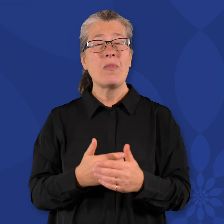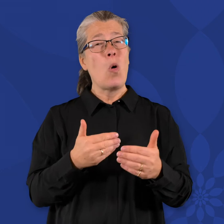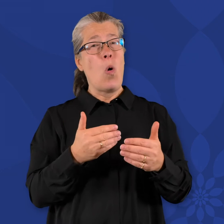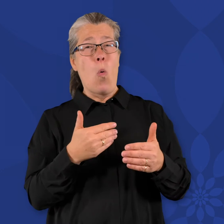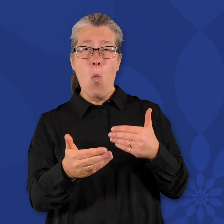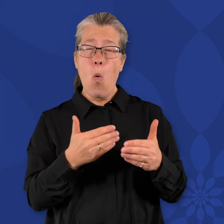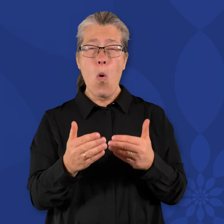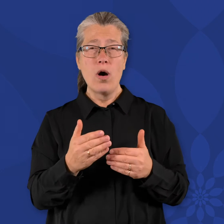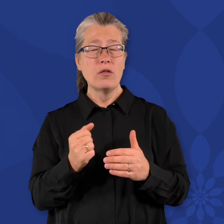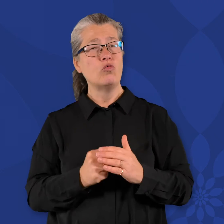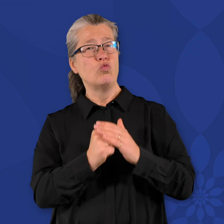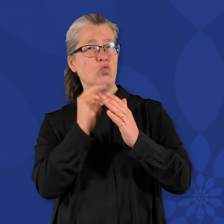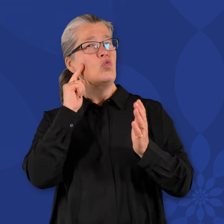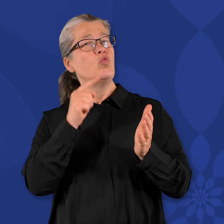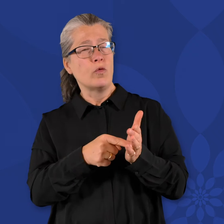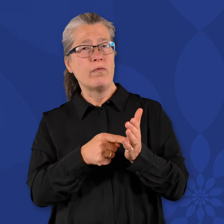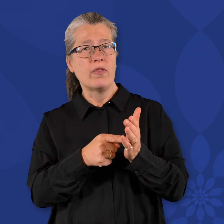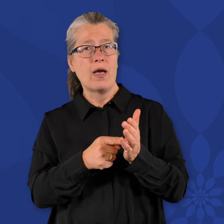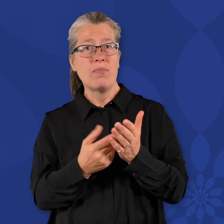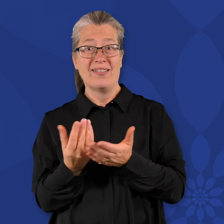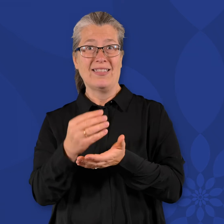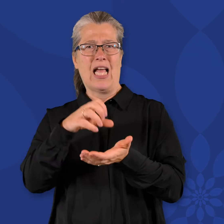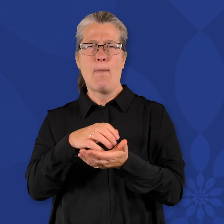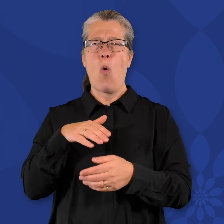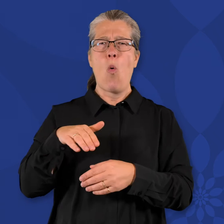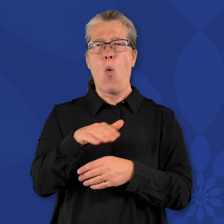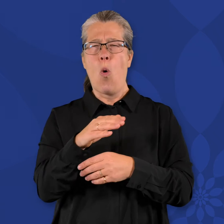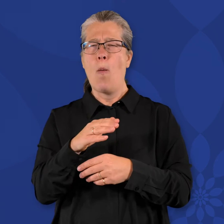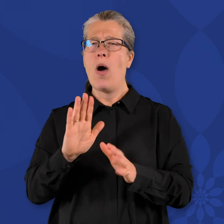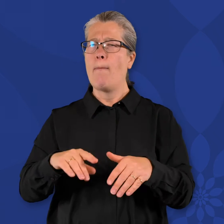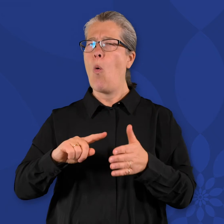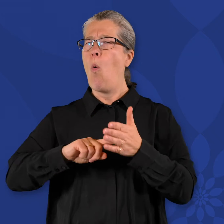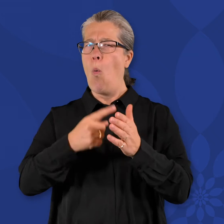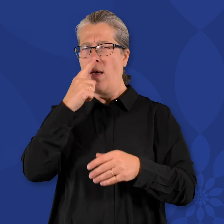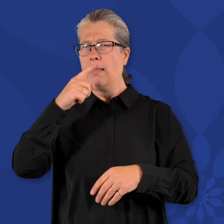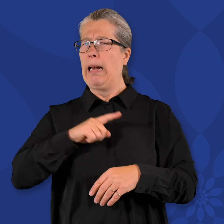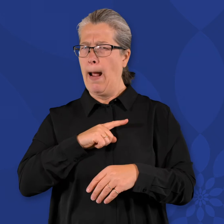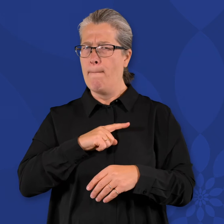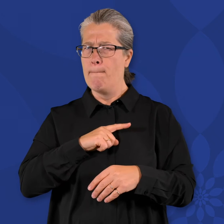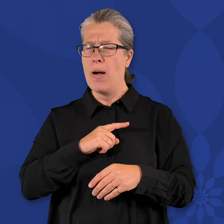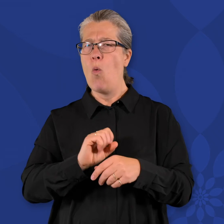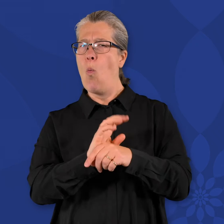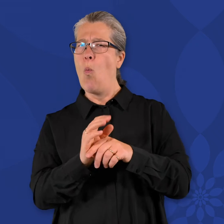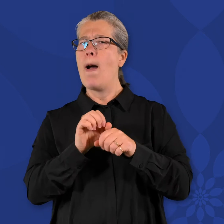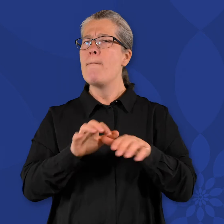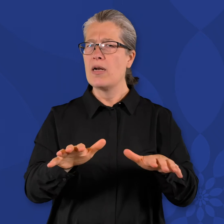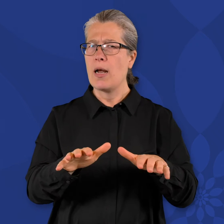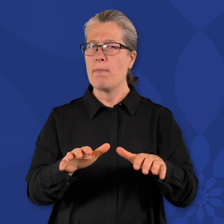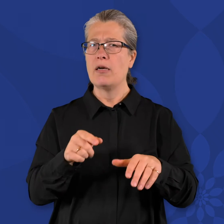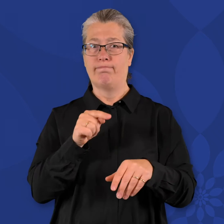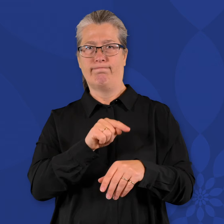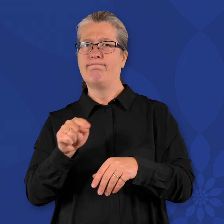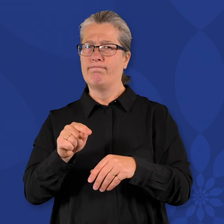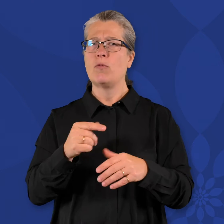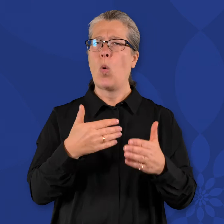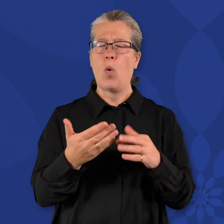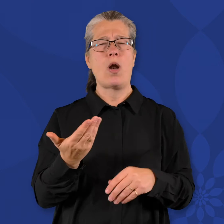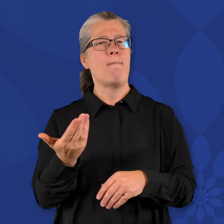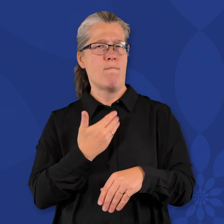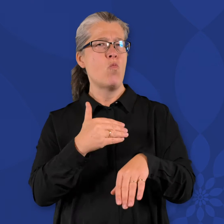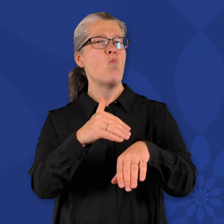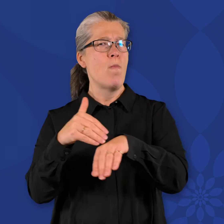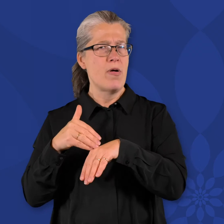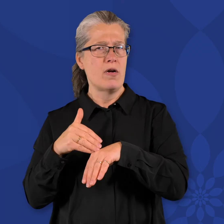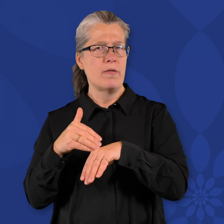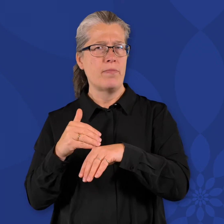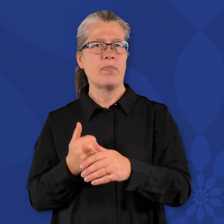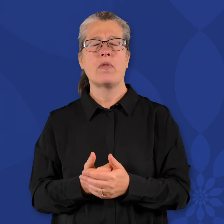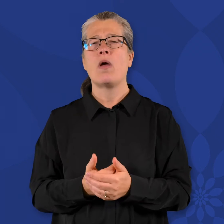Stödåtgärderna riktade till de branscher som drabbats hårdast får mycket uppmärksamhet.